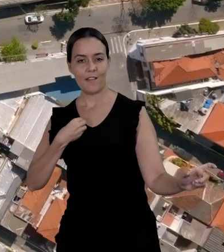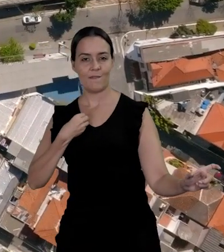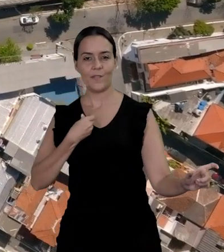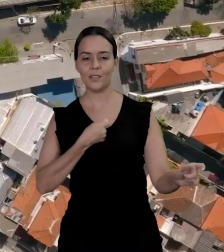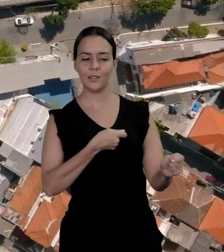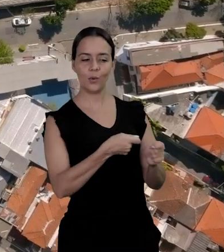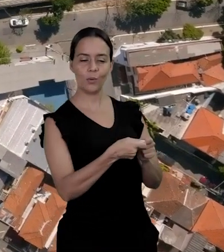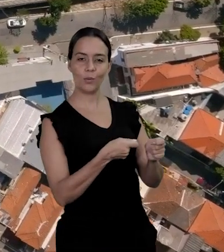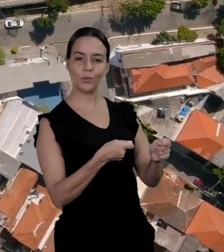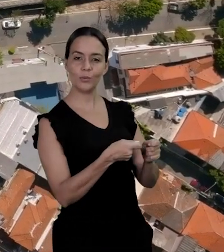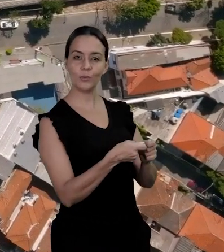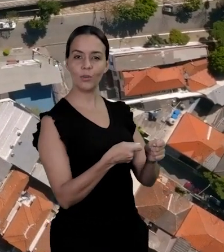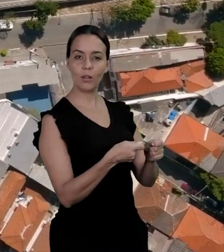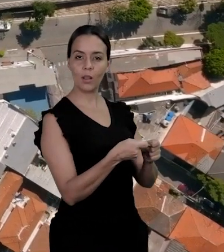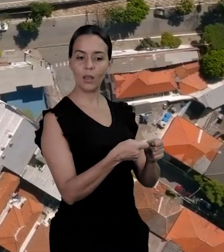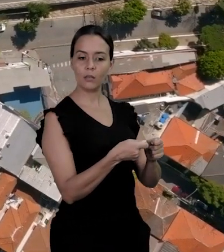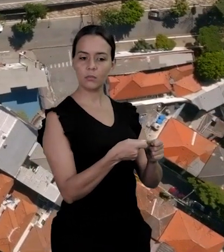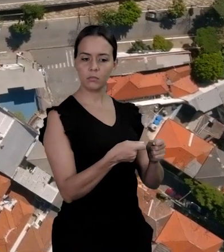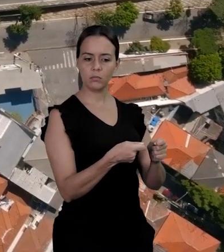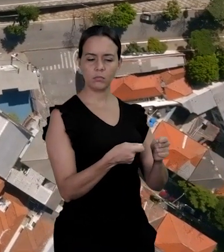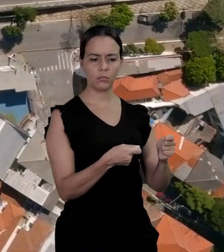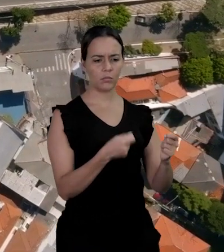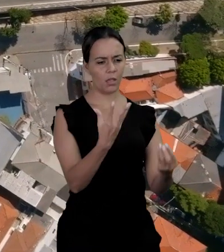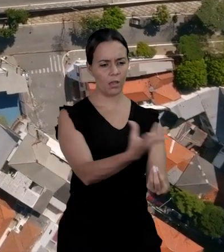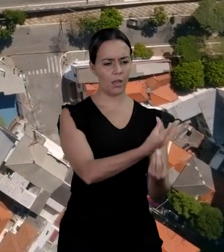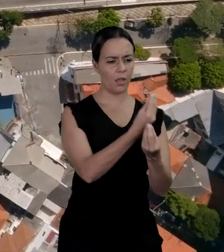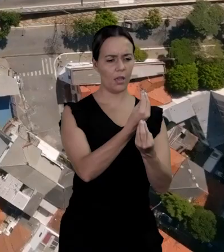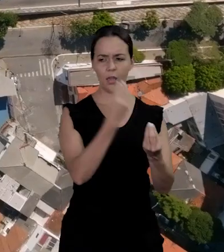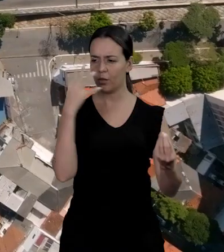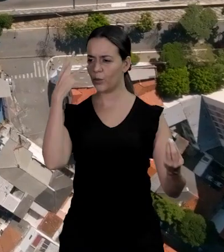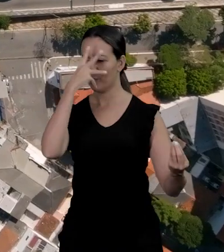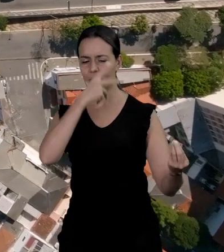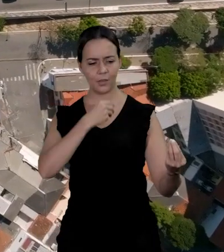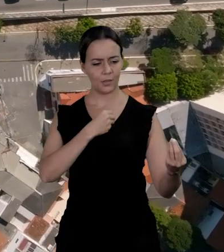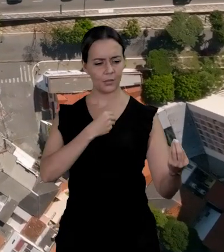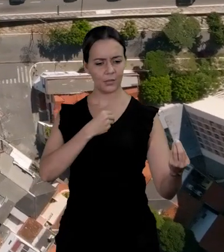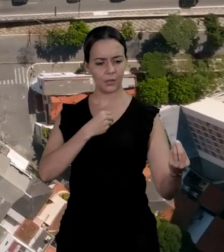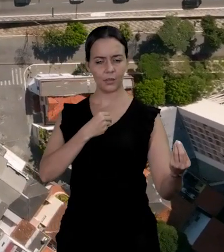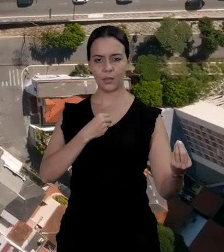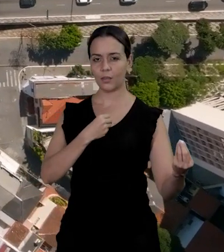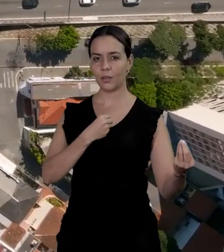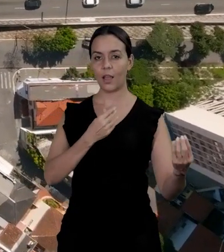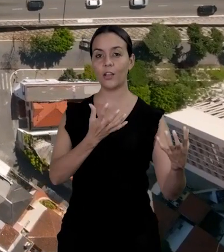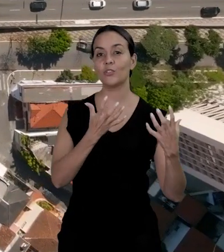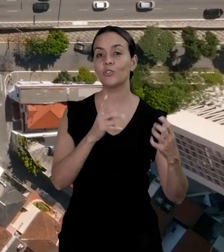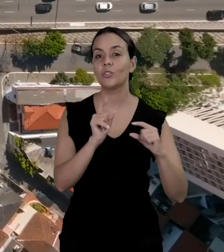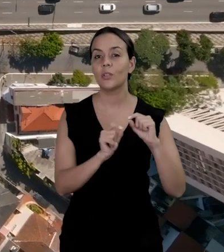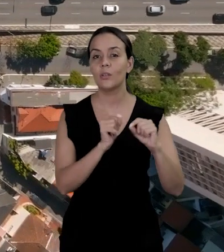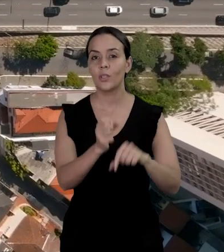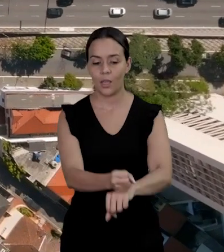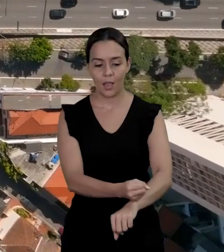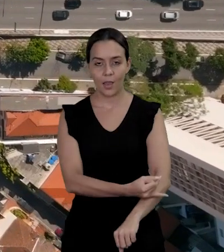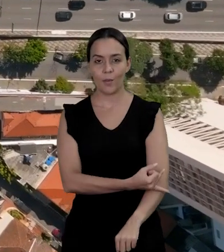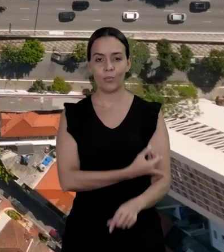Não temos nada a ver, nem com a arte, nem com a beleza. O que nós procuramos é a emoção interessada.